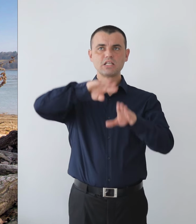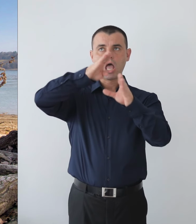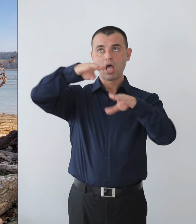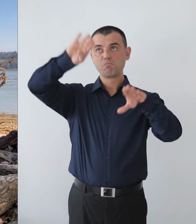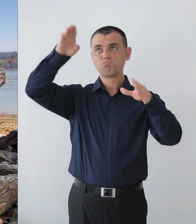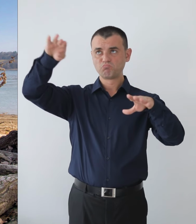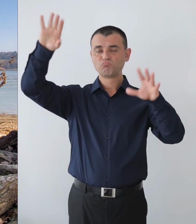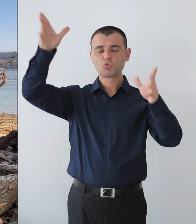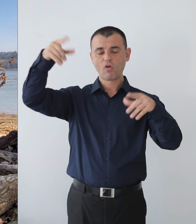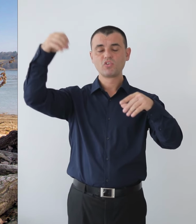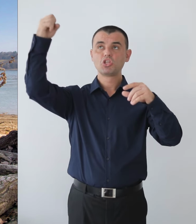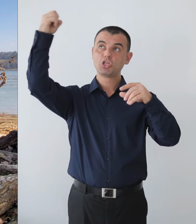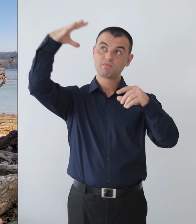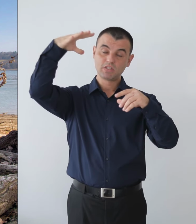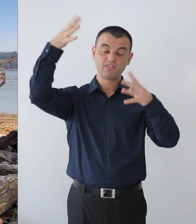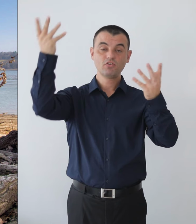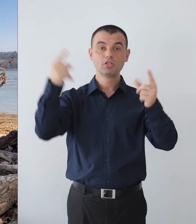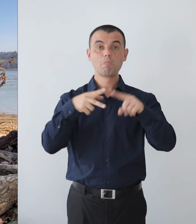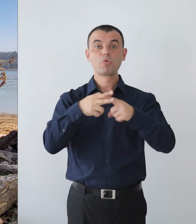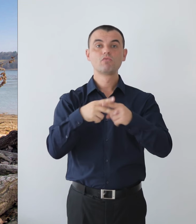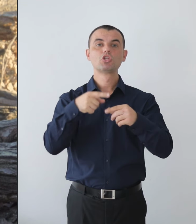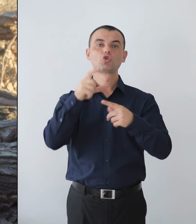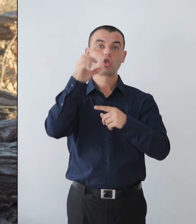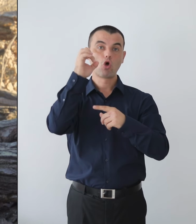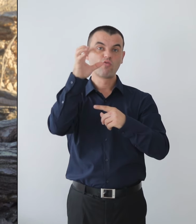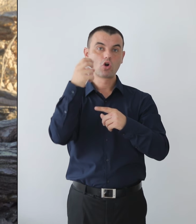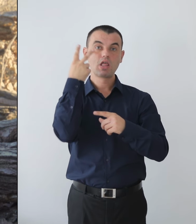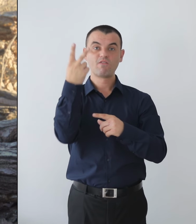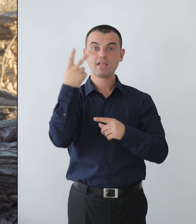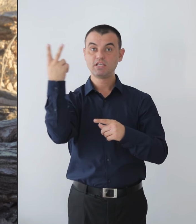За пейзажни снимки на слънчева светлина, първо настойте блендата на 22,